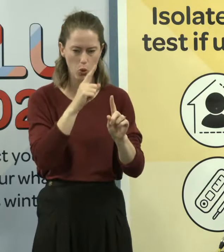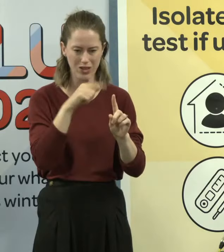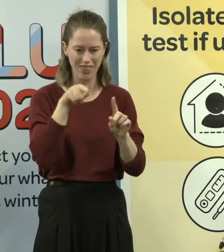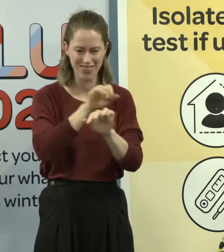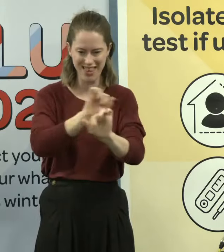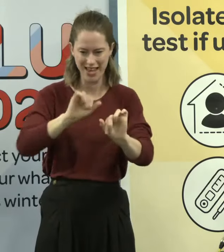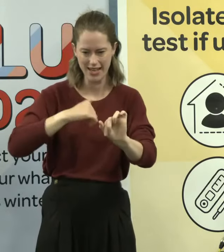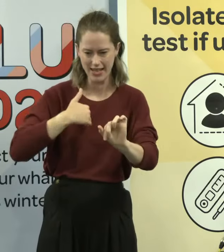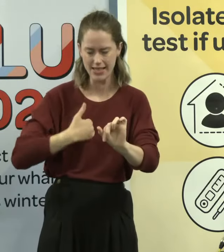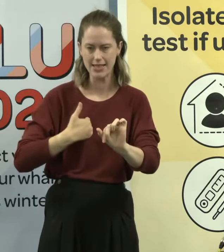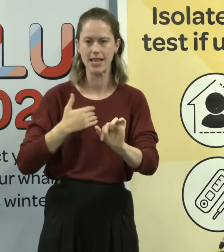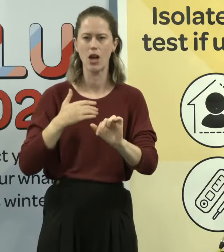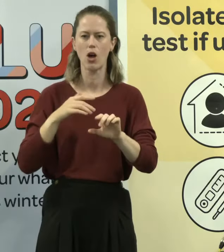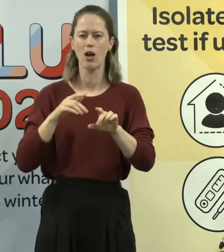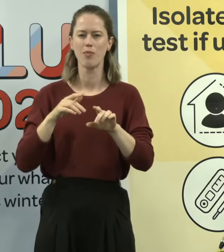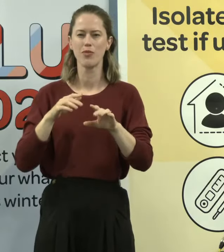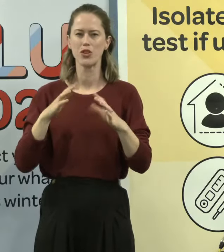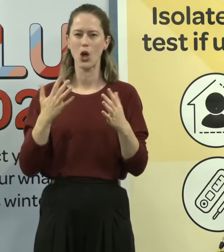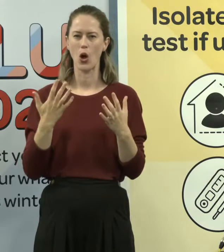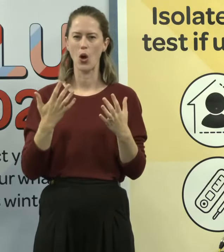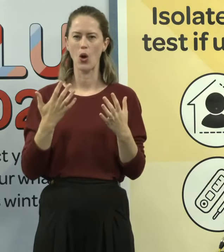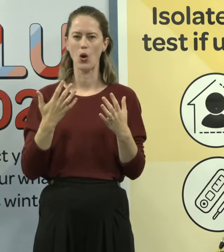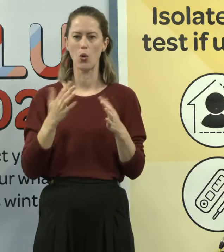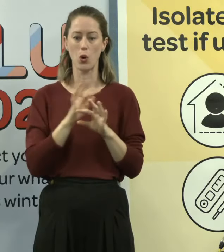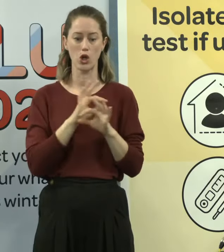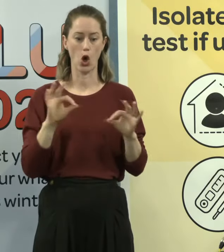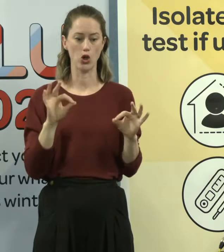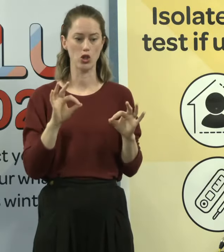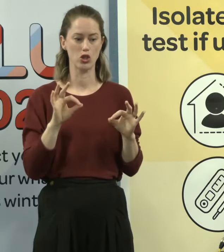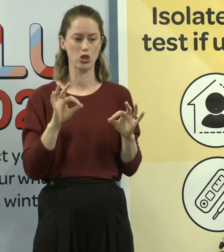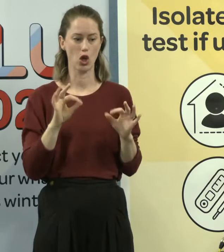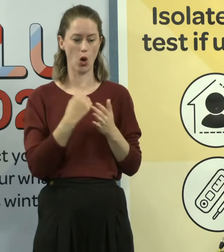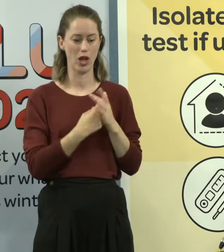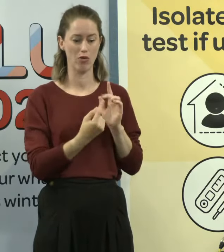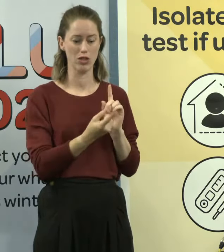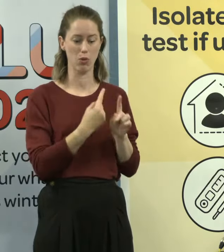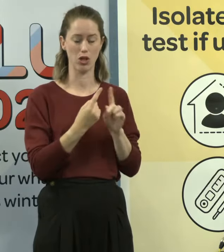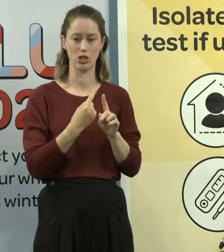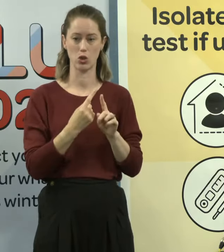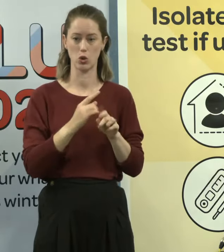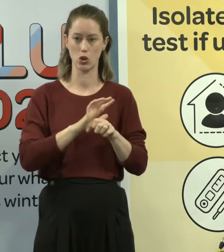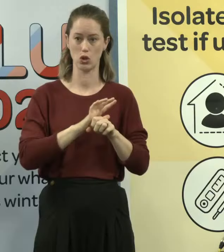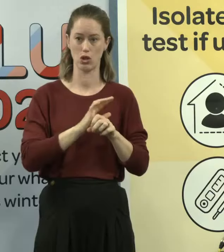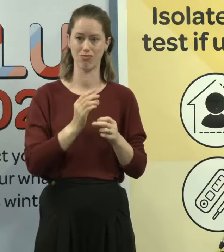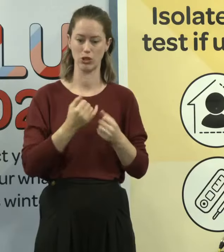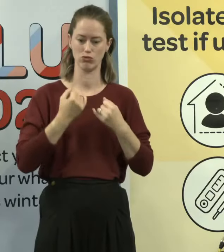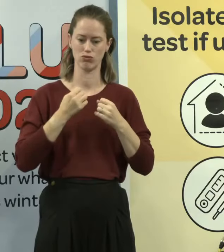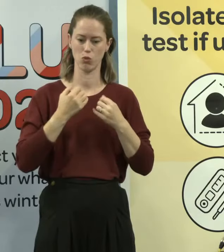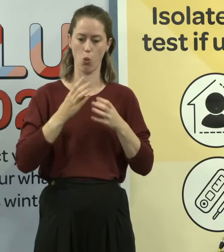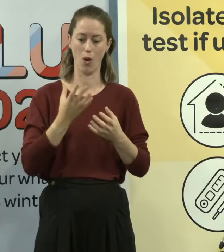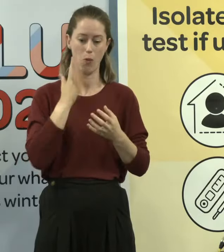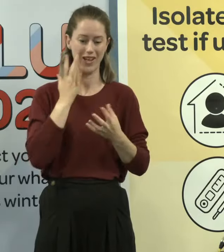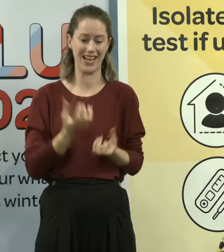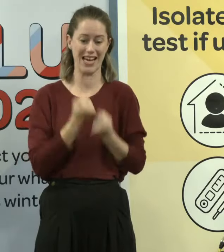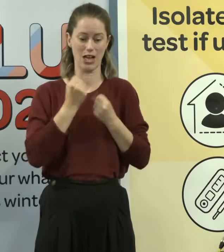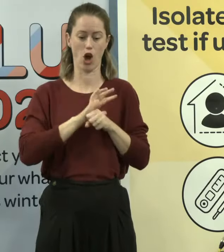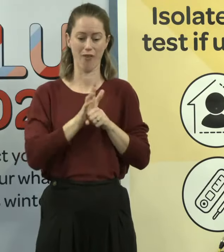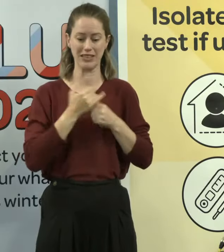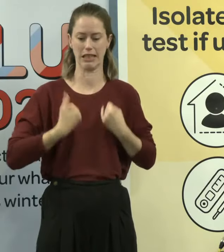nga tikanga hauora whanui whanui te nuinga o te iwi hauora-arahi te whakautu ki te